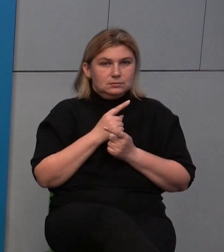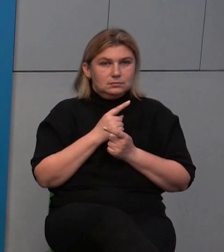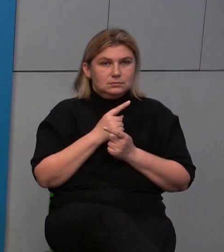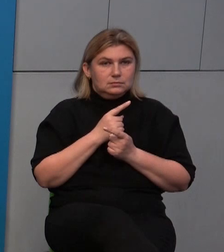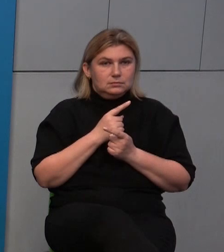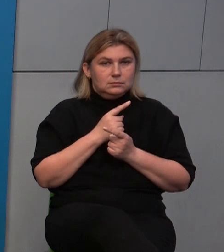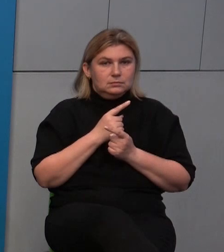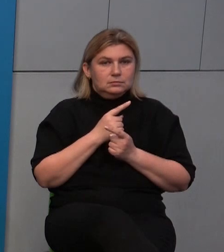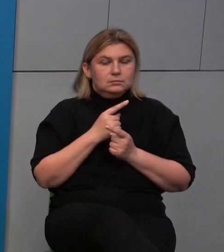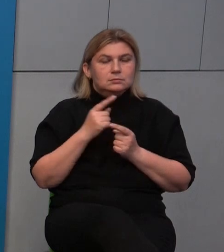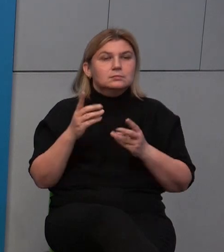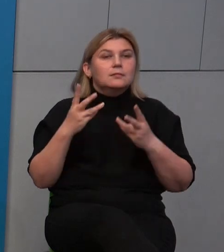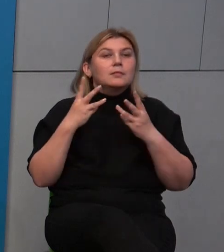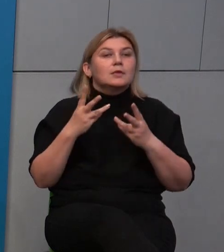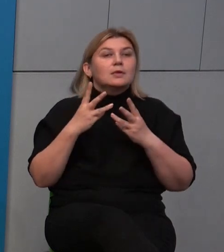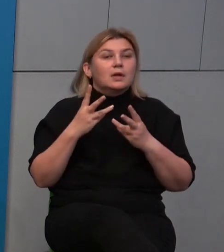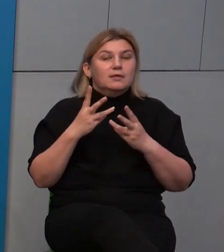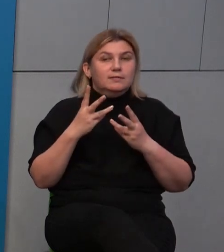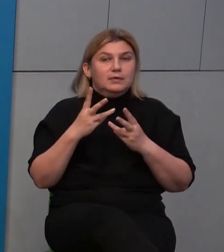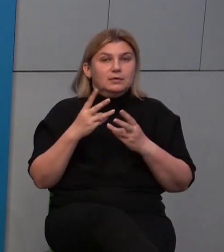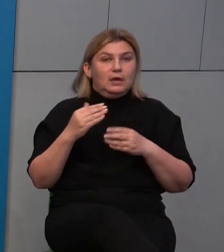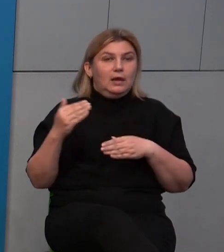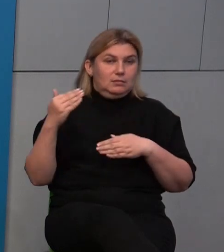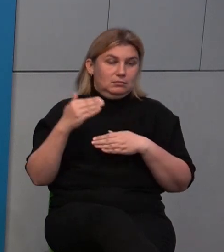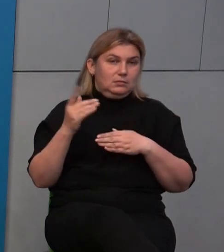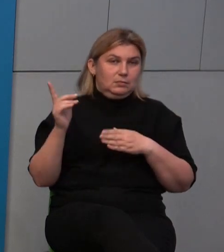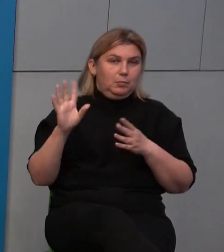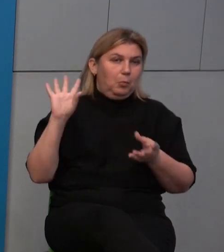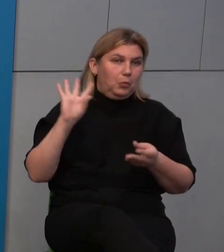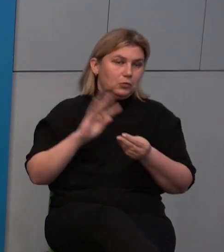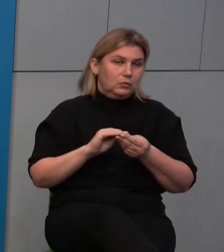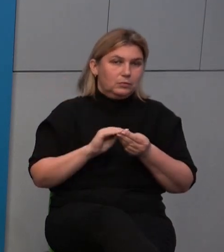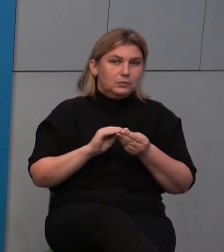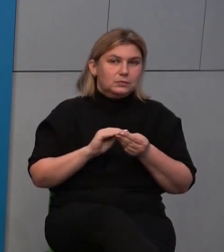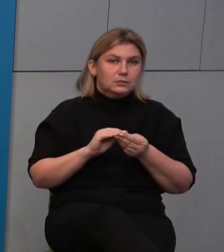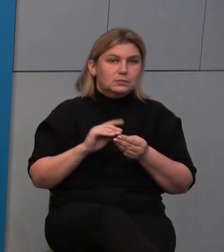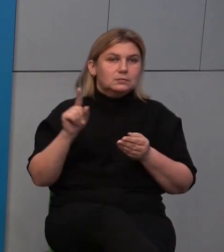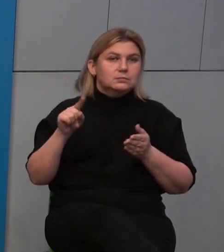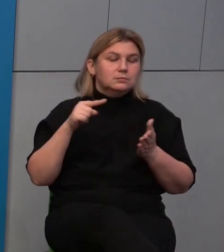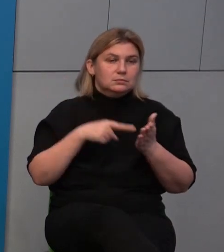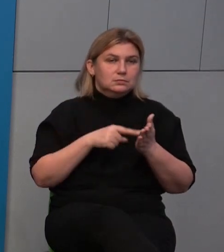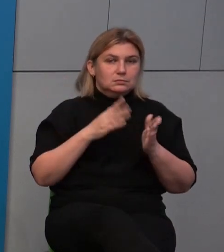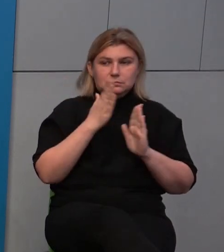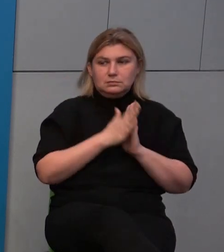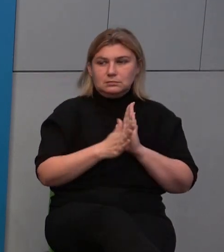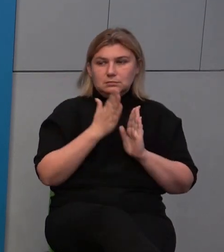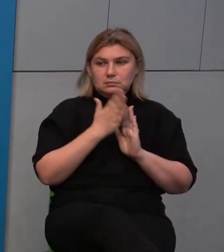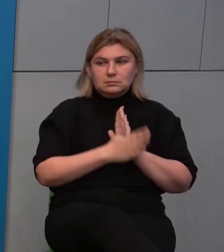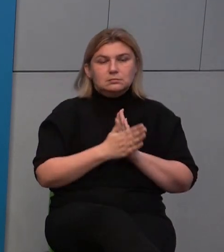no, być może najważniejszą recenzją tego tomu, bo to jakby jego dotyka bezpośrednio jakoś.